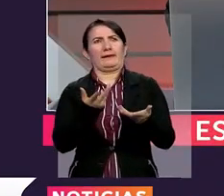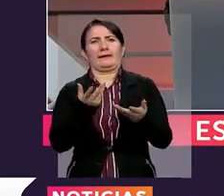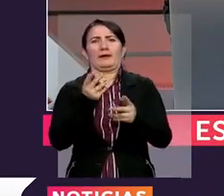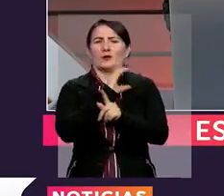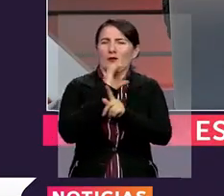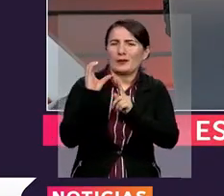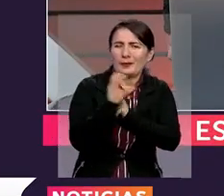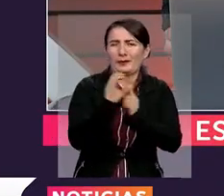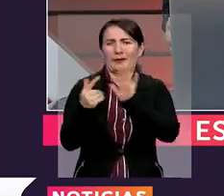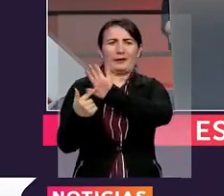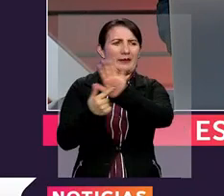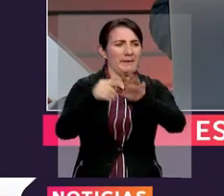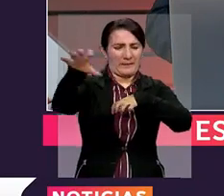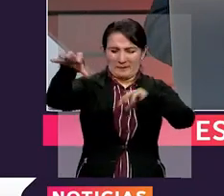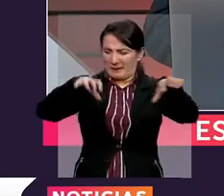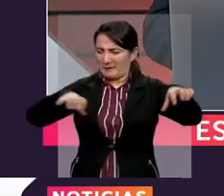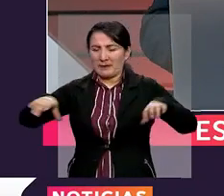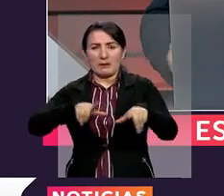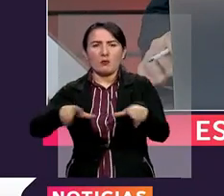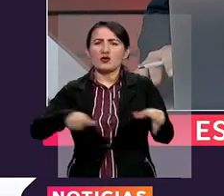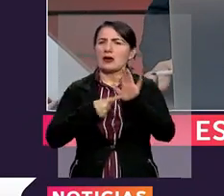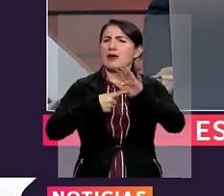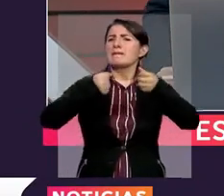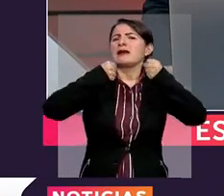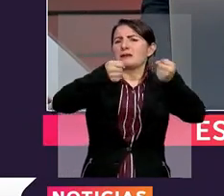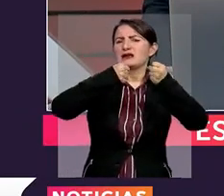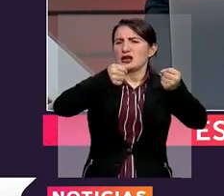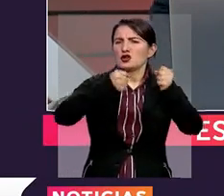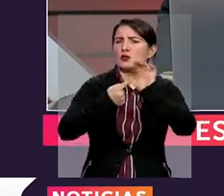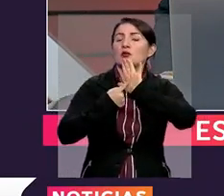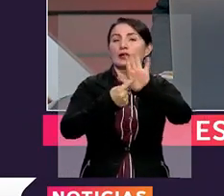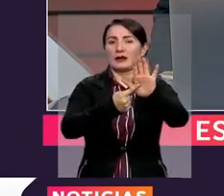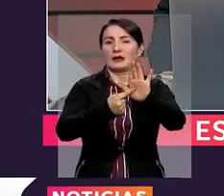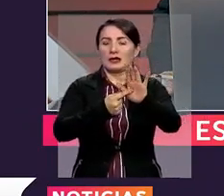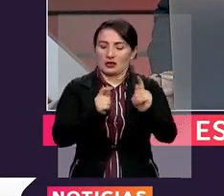ESCUCHANDO, LA CIUDADANíA TIENE